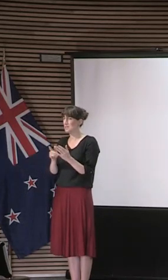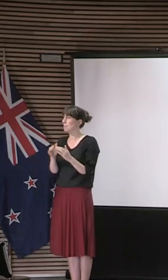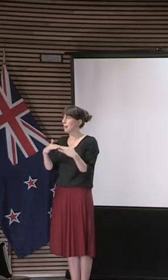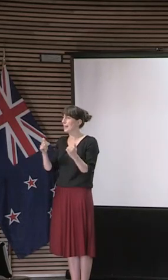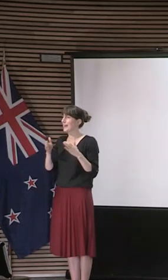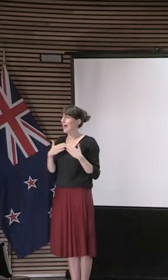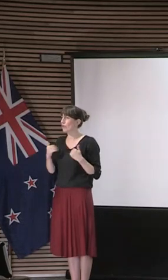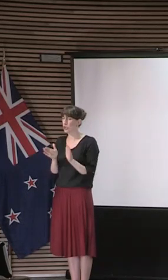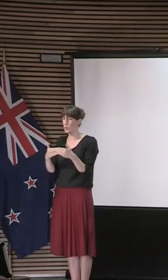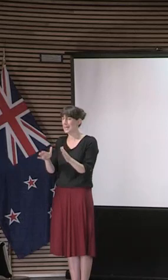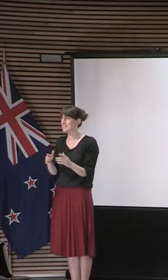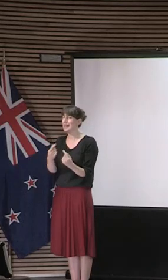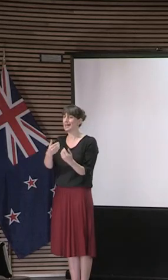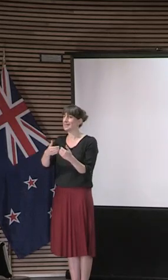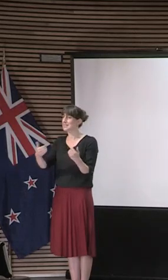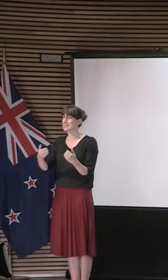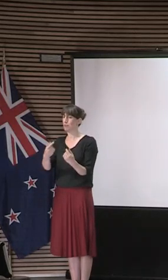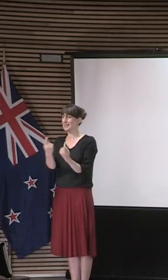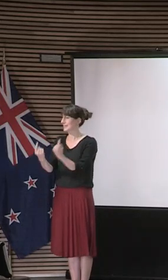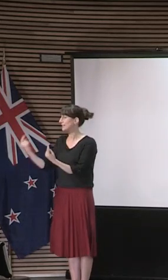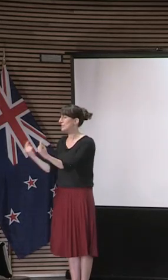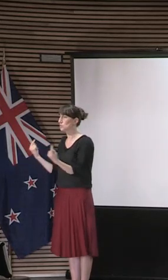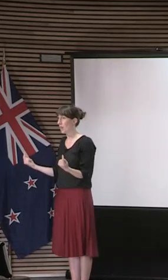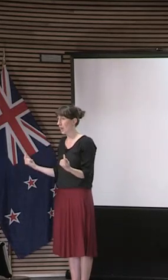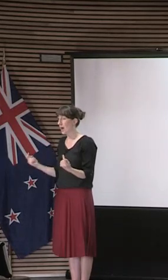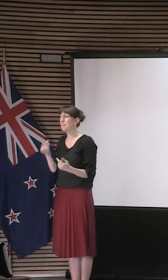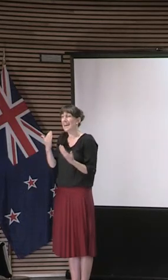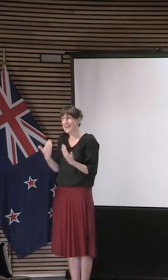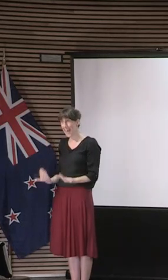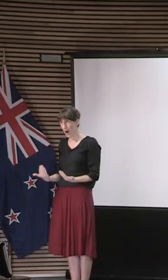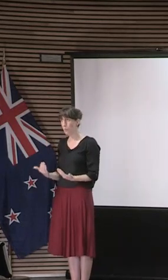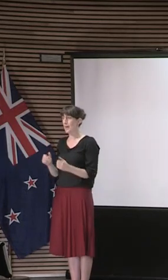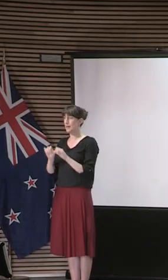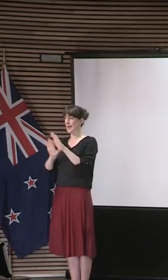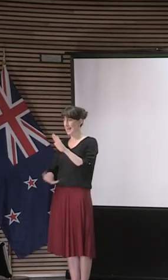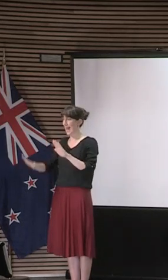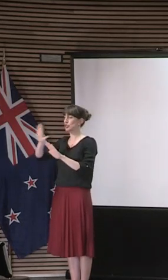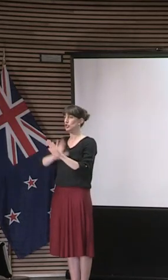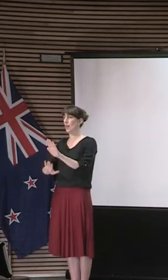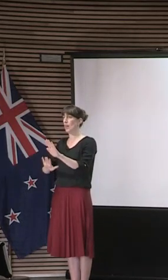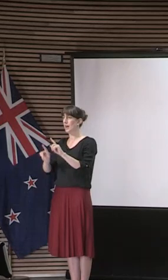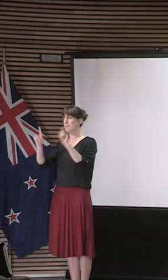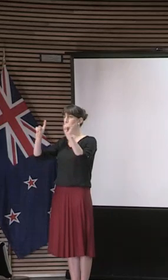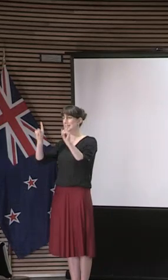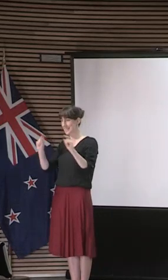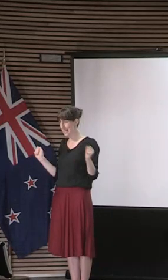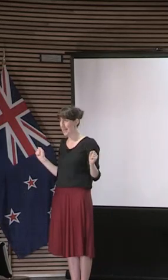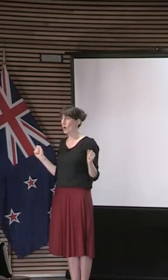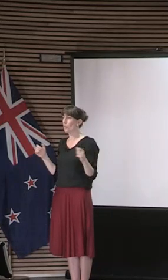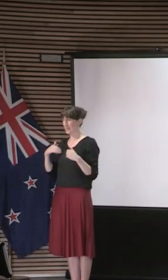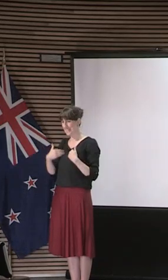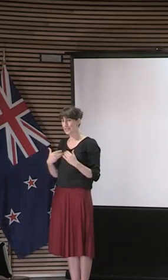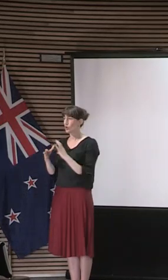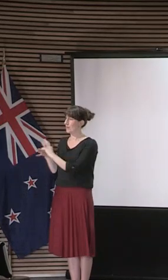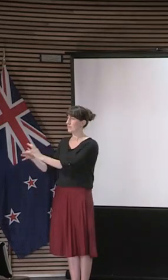o te hauora a-iwi e tika ana kia